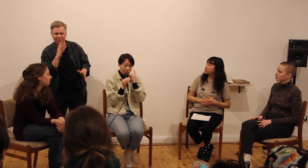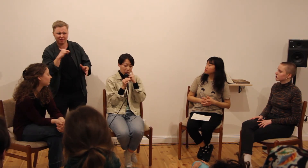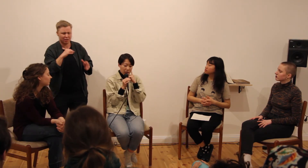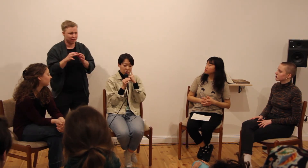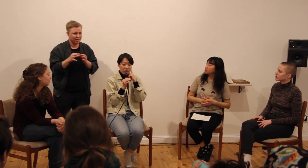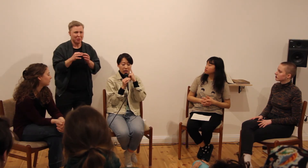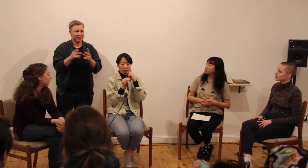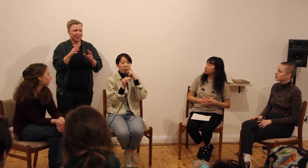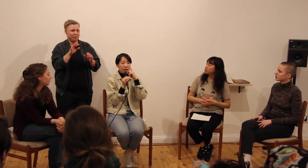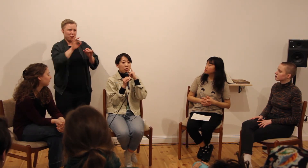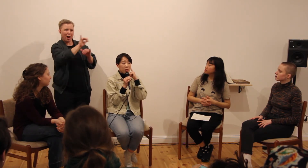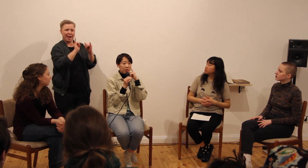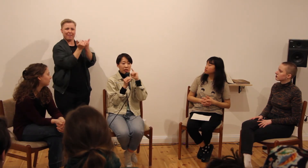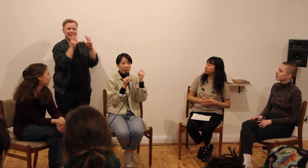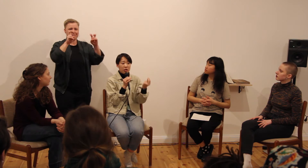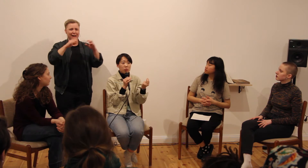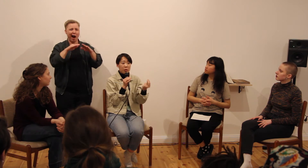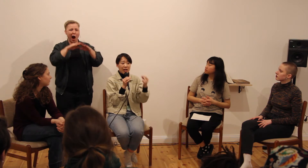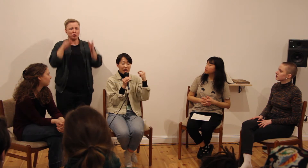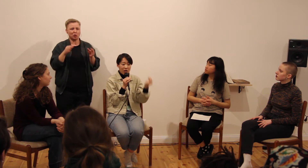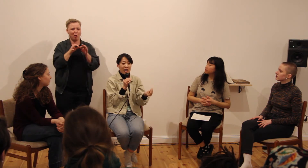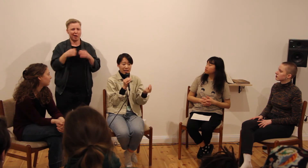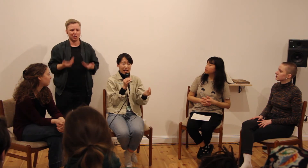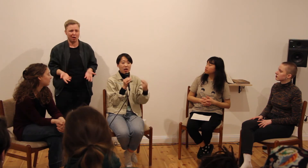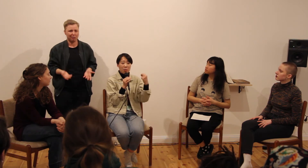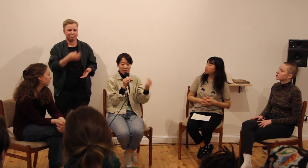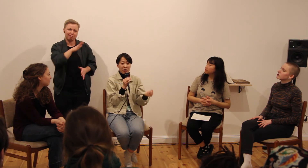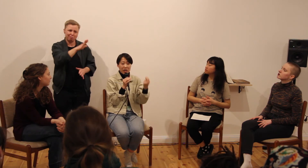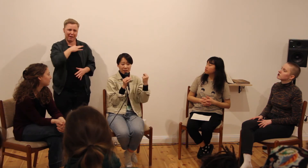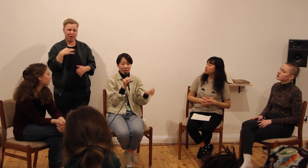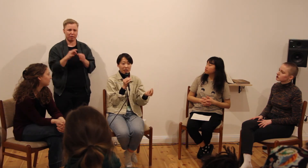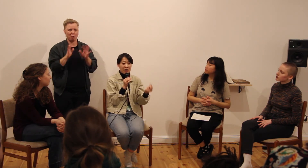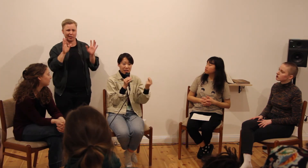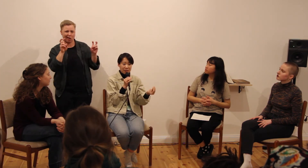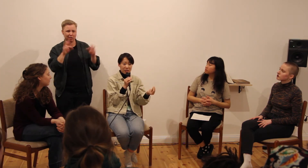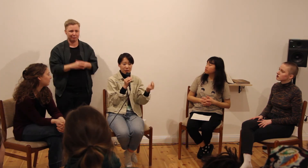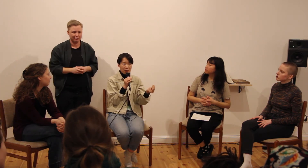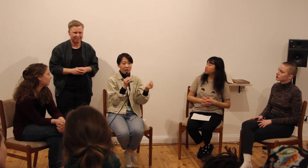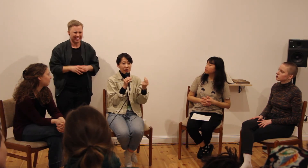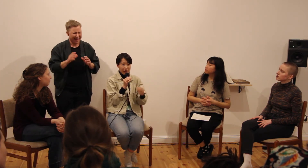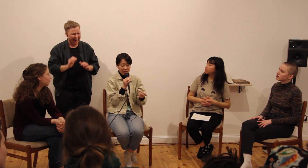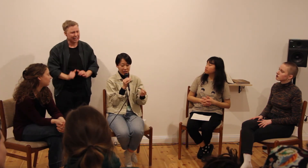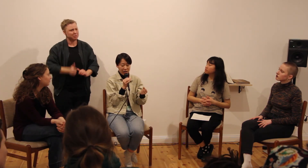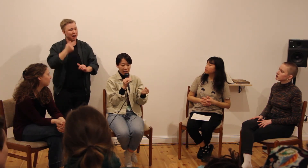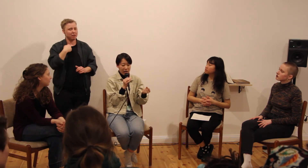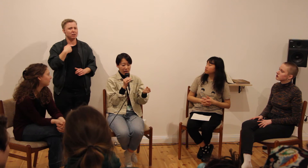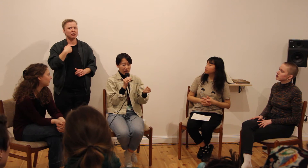Ich kann mich nicht mehr richtig an den Moment erinnern, wann ich realisiert habe, dass meine Eltern anders sind.